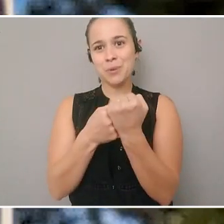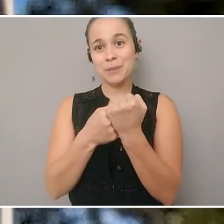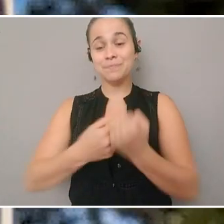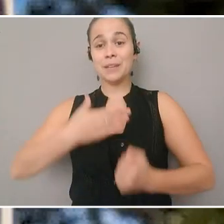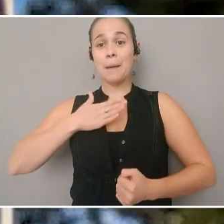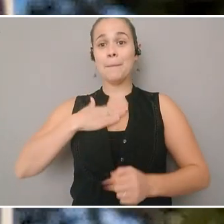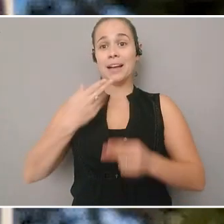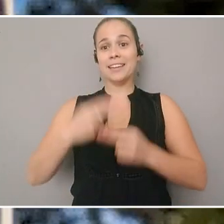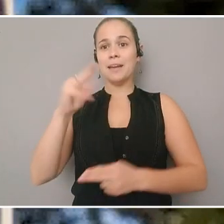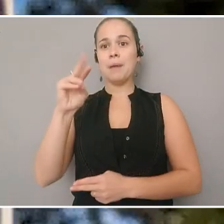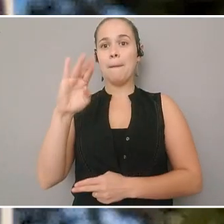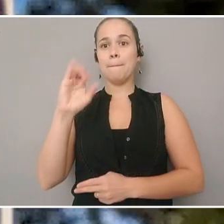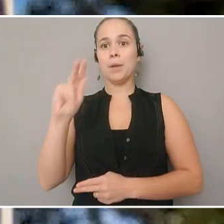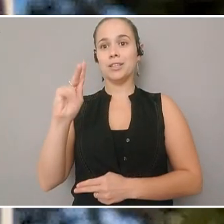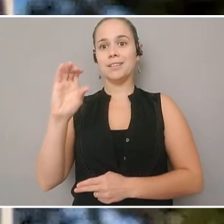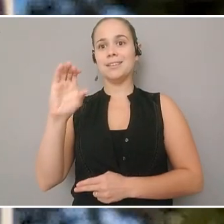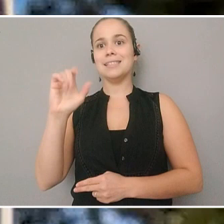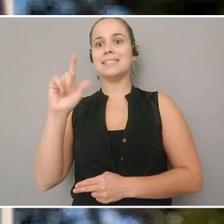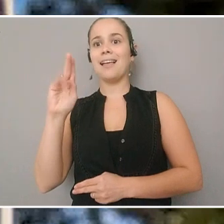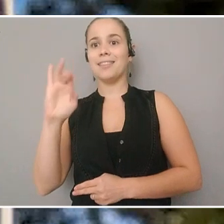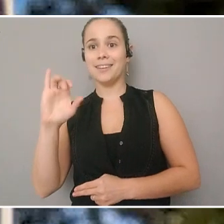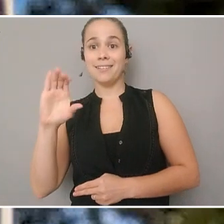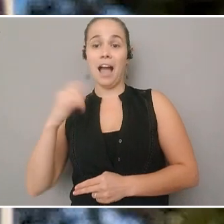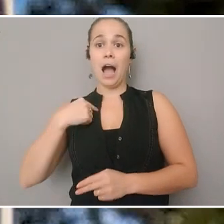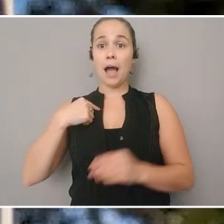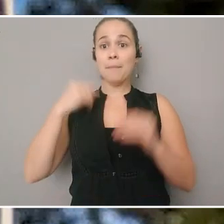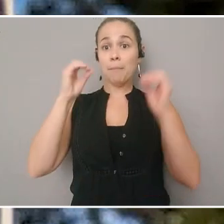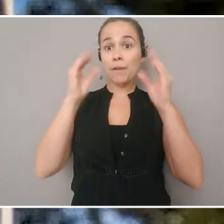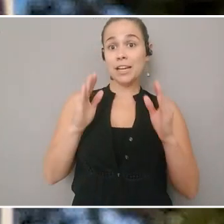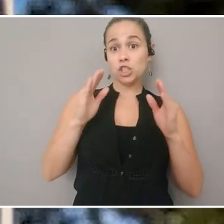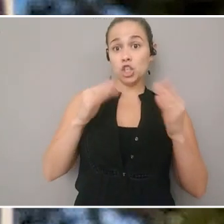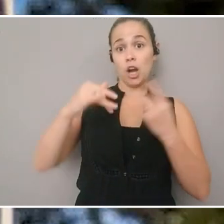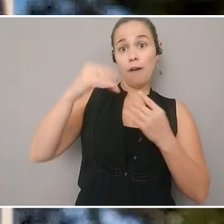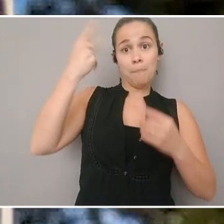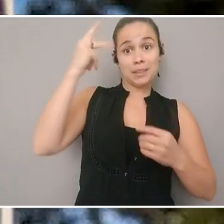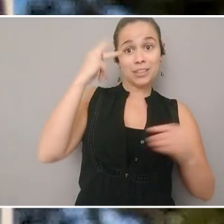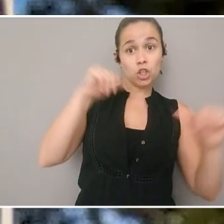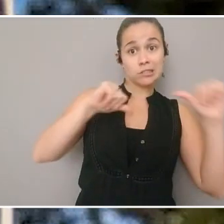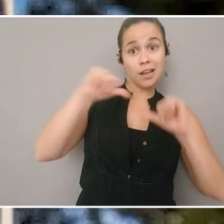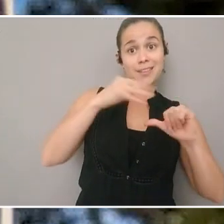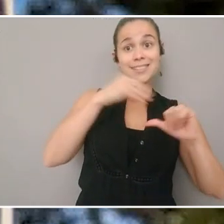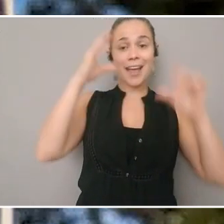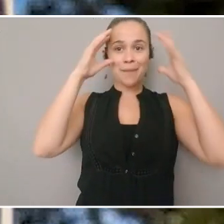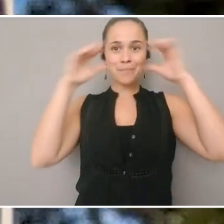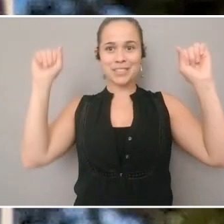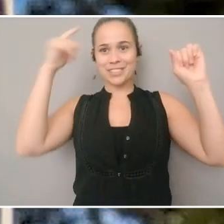Selleck y yo soy profesor de ciencia política y presidente del